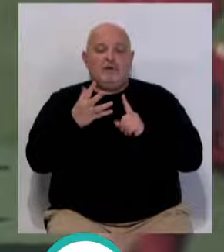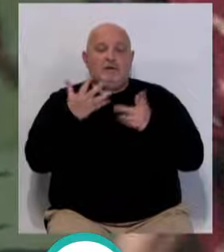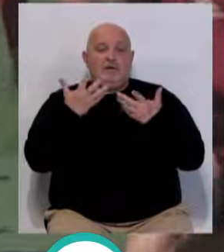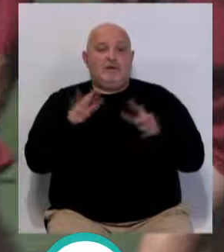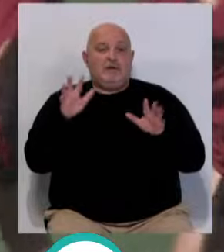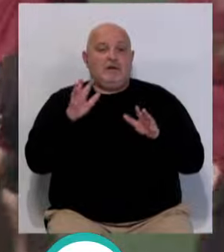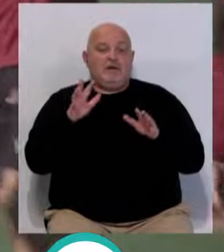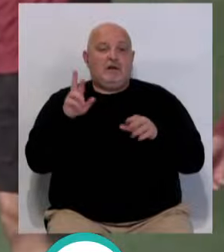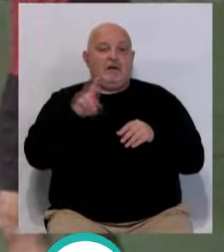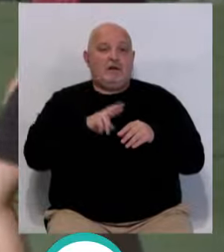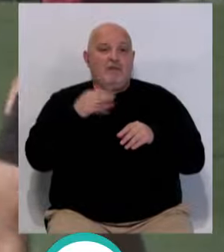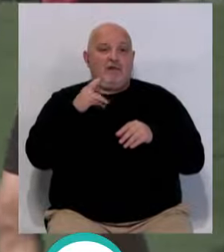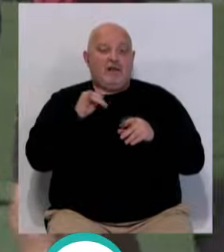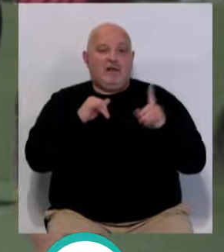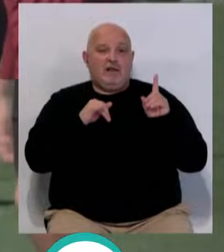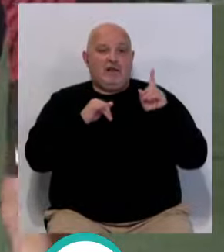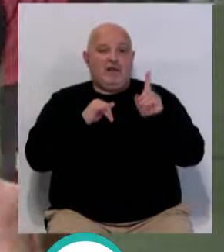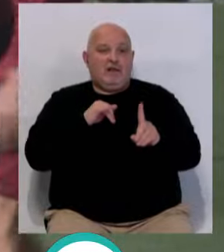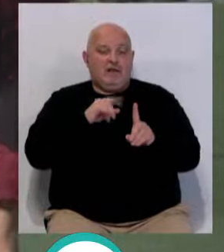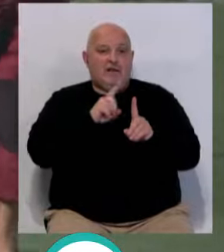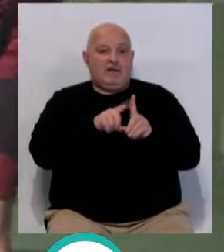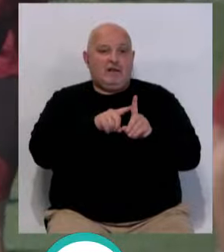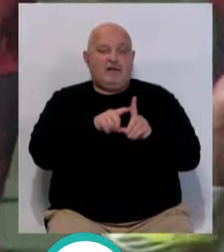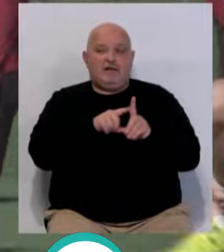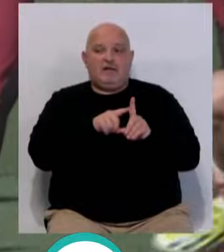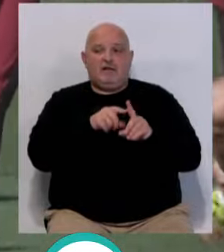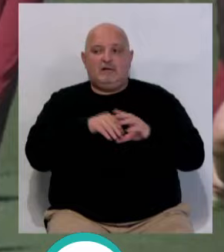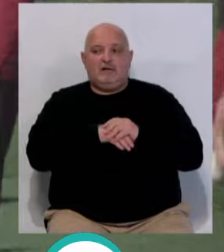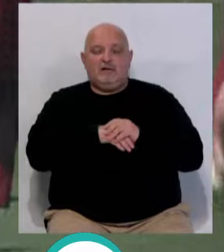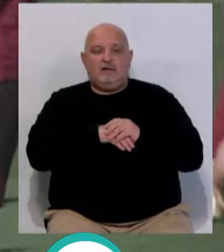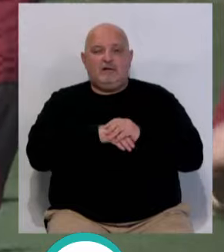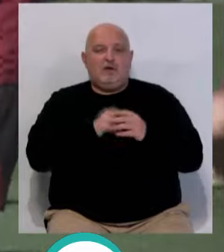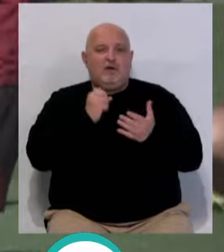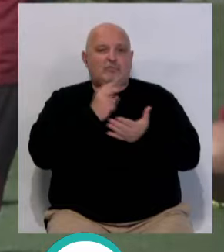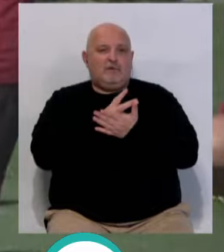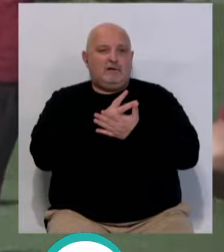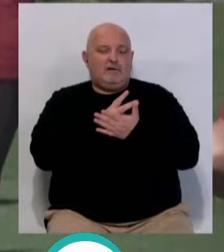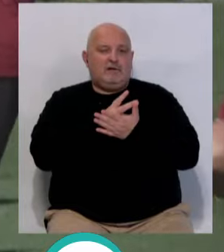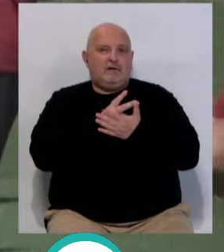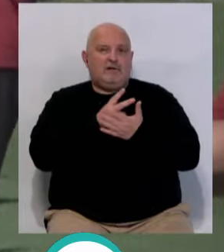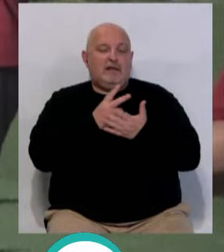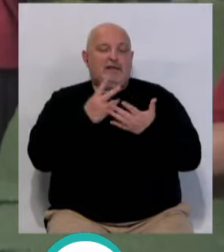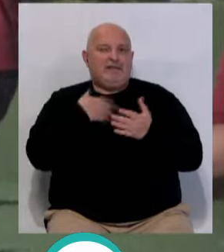opción de recuperar a f tras cumplir sanción lo pone nuevamente de de titular quizás de manera